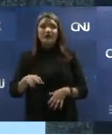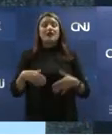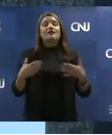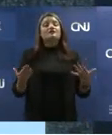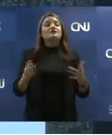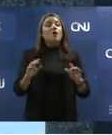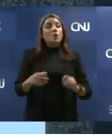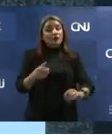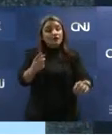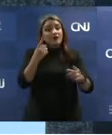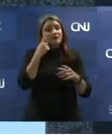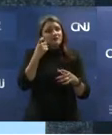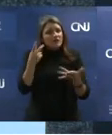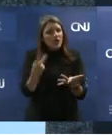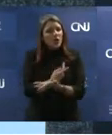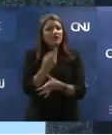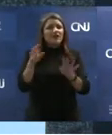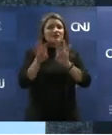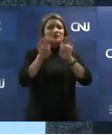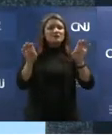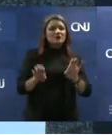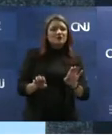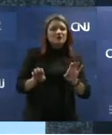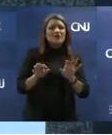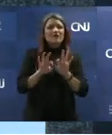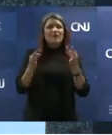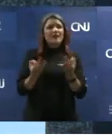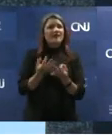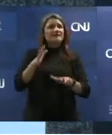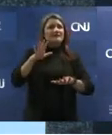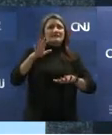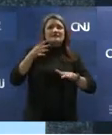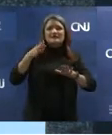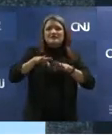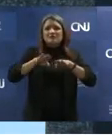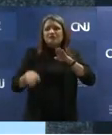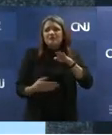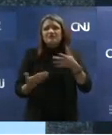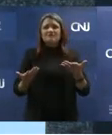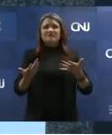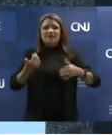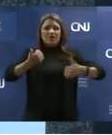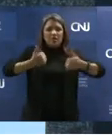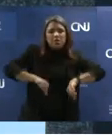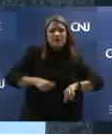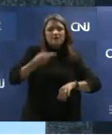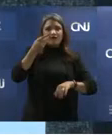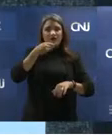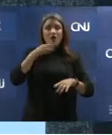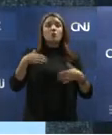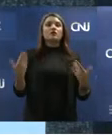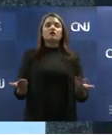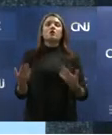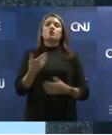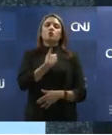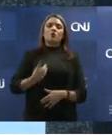o Estado deve fomentar políticas públicas que enaltece a relevância do diálogo e da comunicação entre os cônjuges